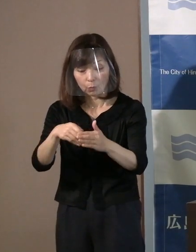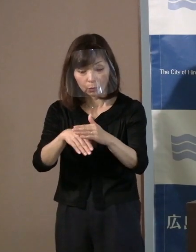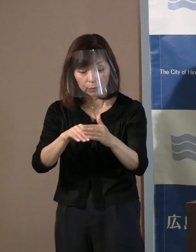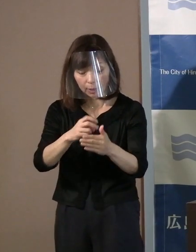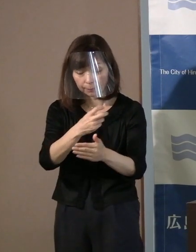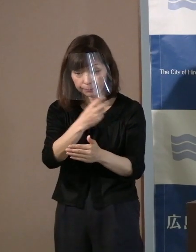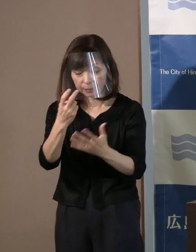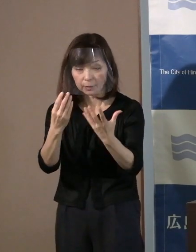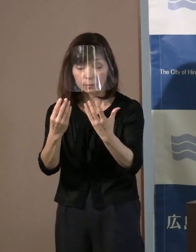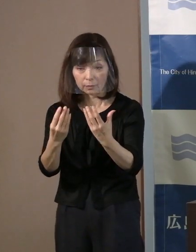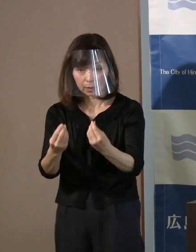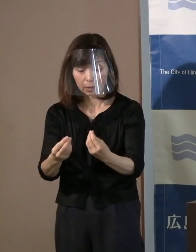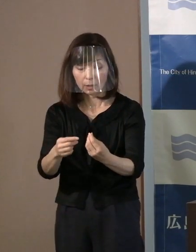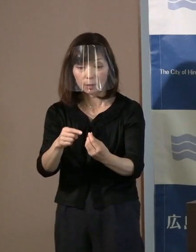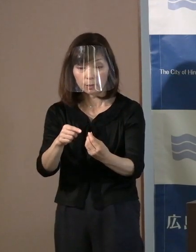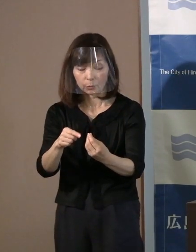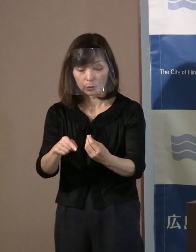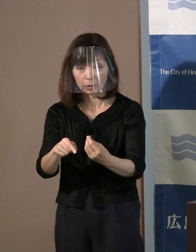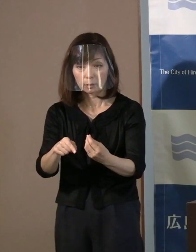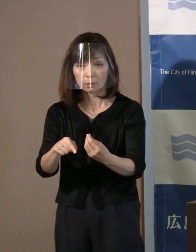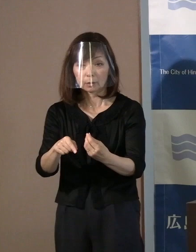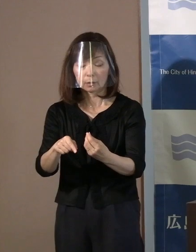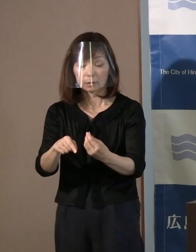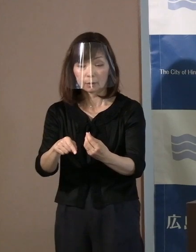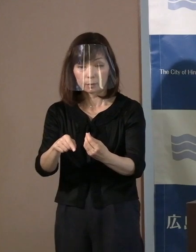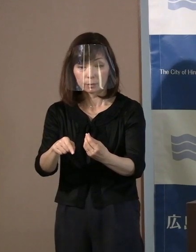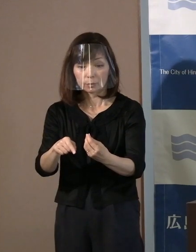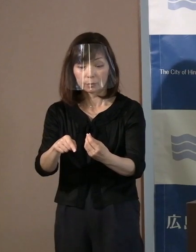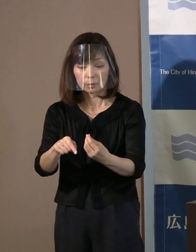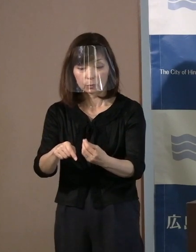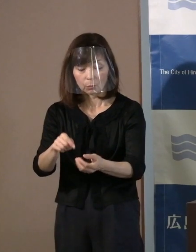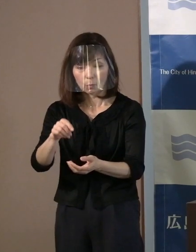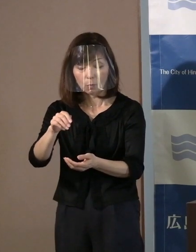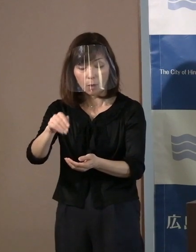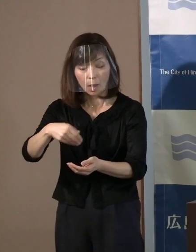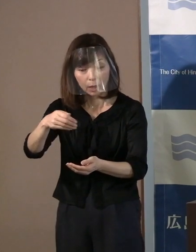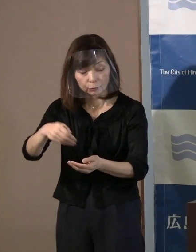陸軍施設の遺構の発掘調査に関しましては､